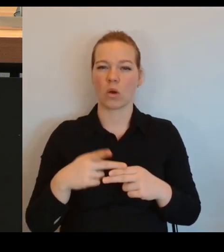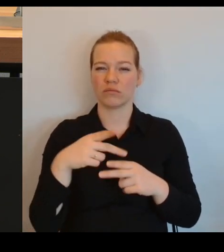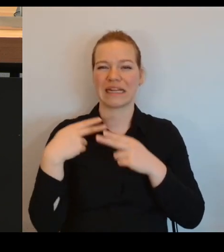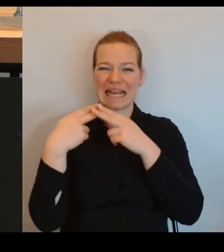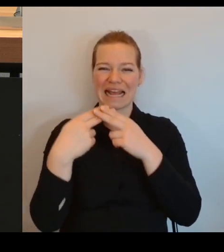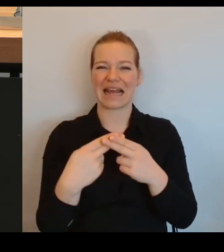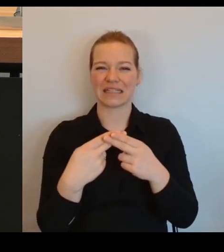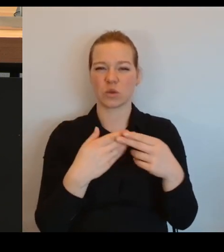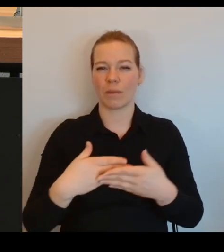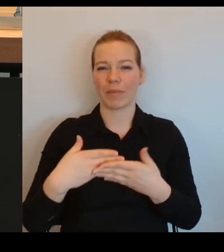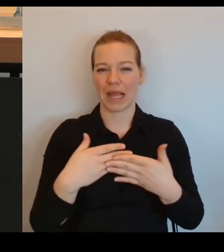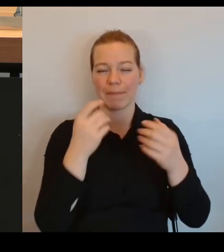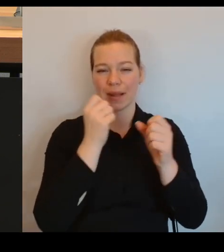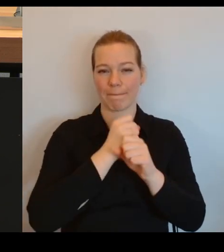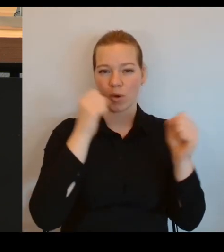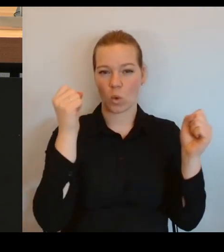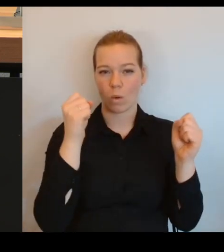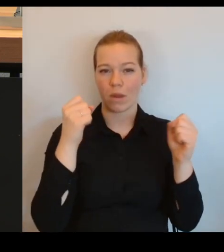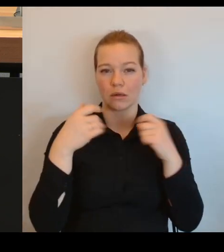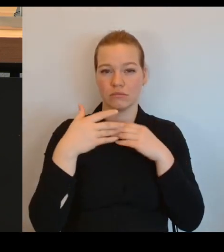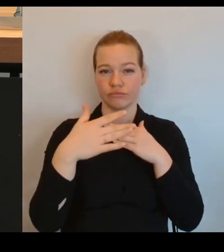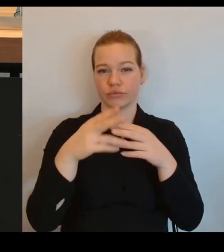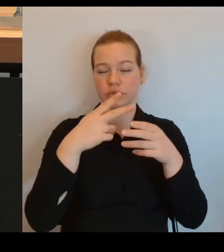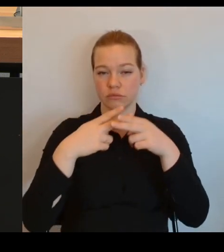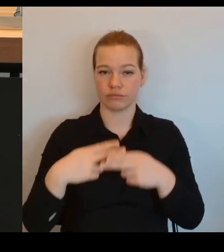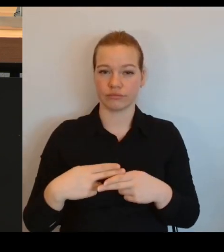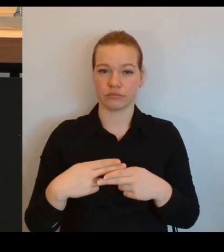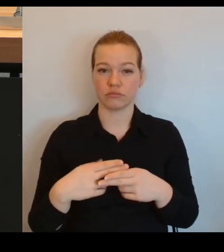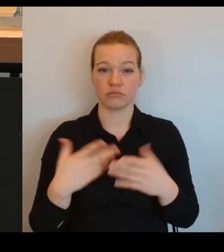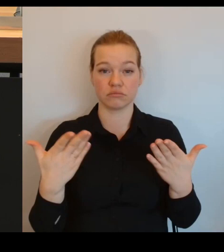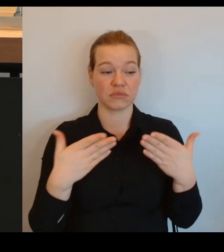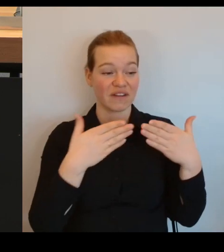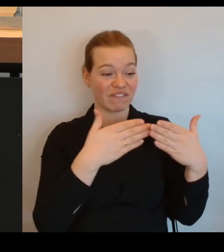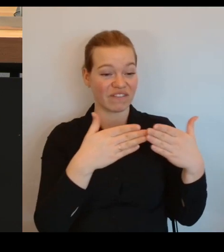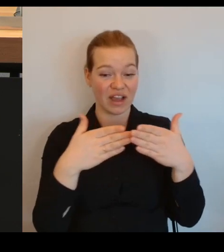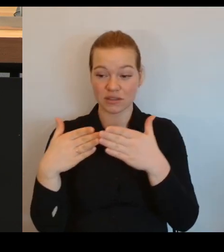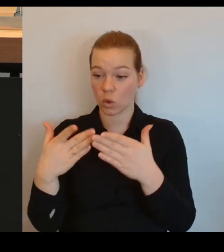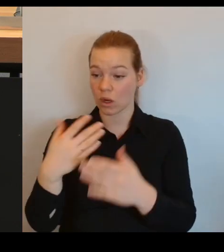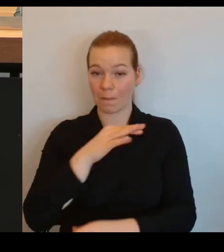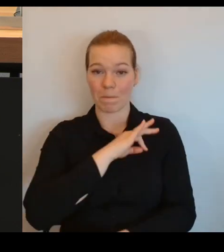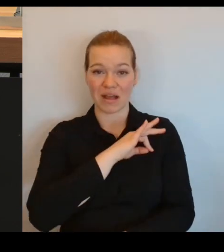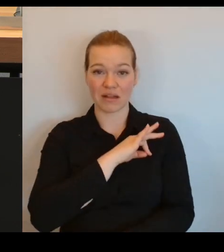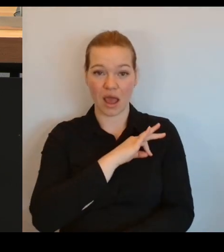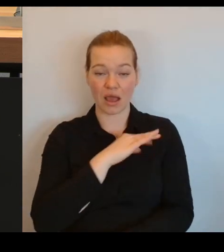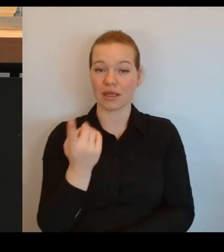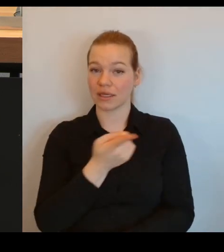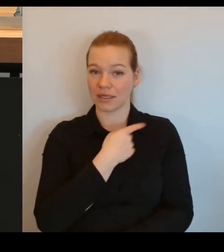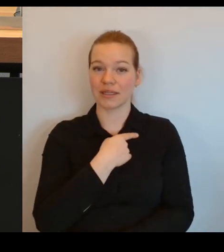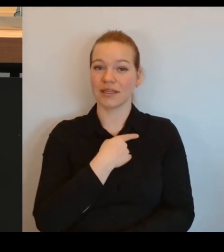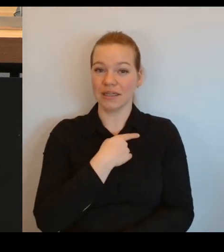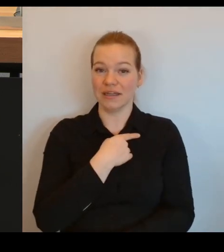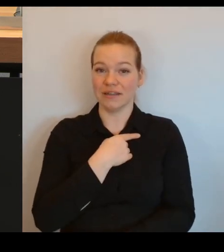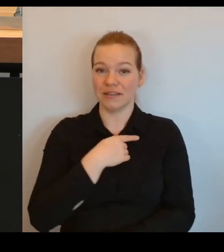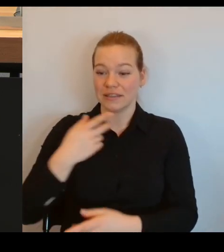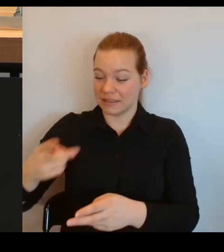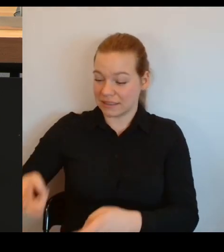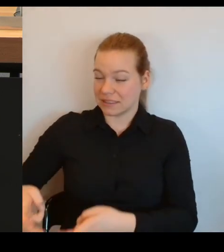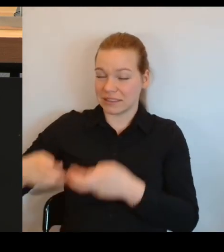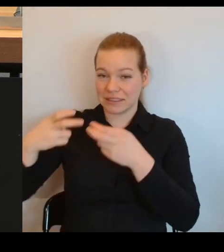kann neue Mitarbeiter backen. Wenn ich das weiß, muss ich rechtzeitig richtige Weichen stellen. Wir brauchen also zwingend die